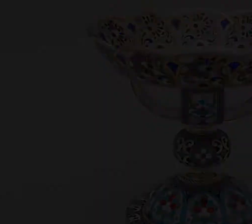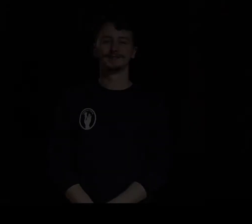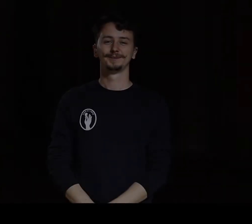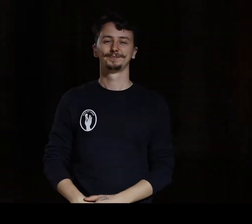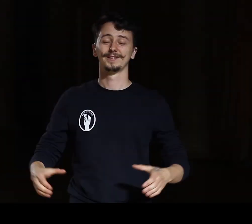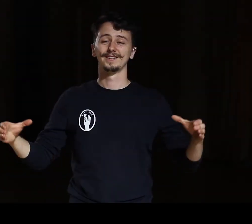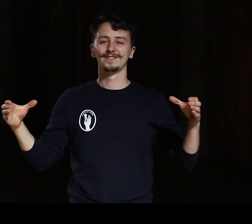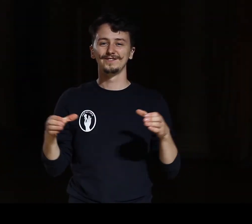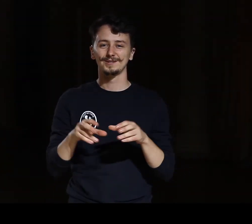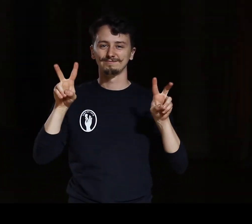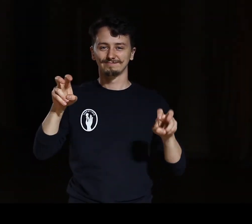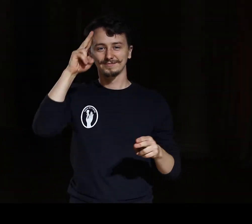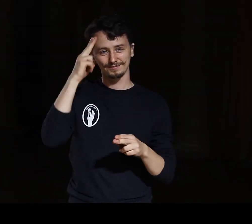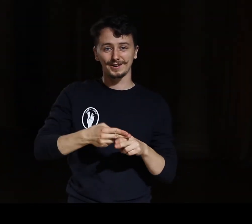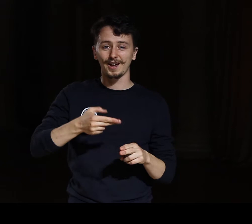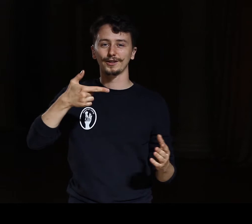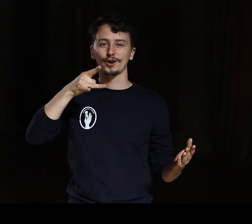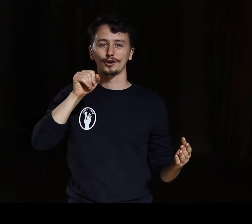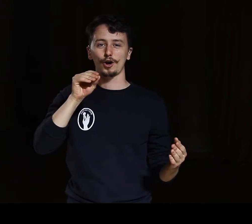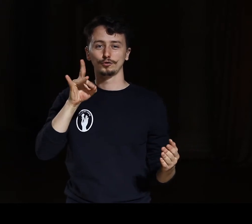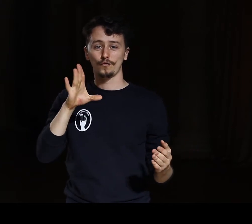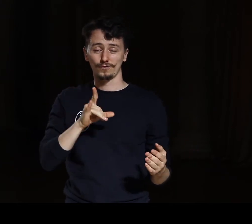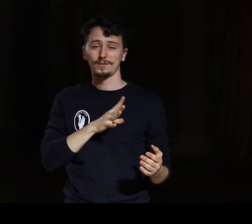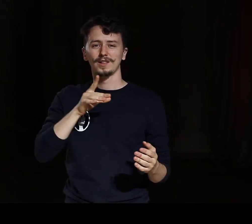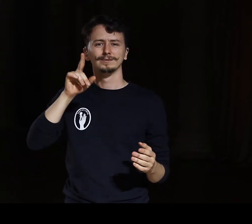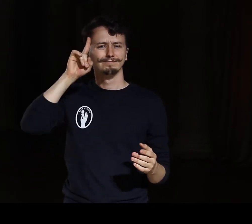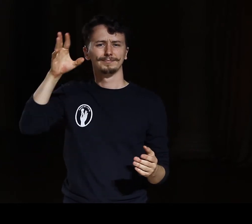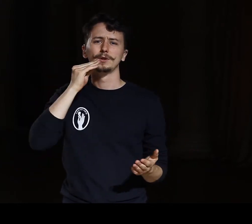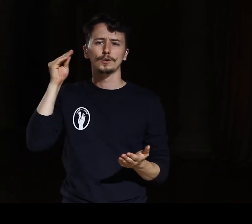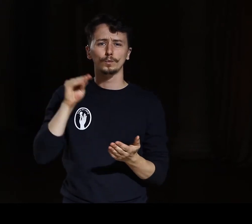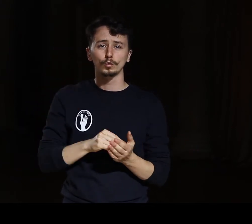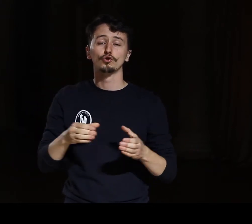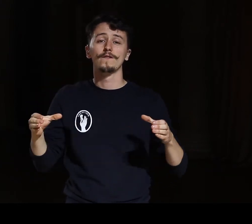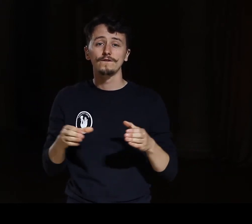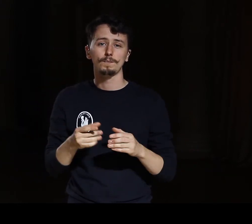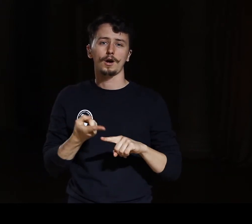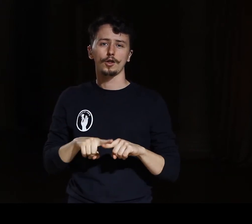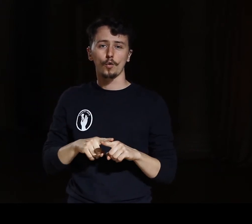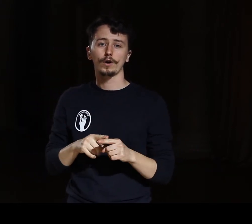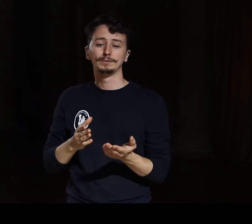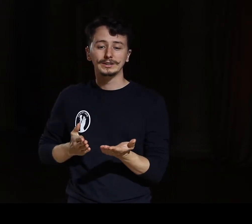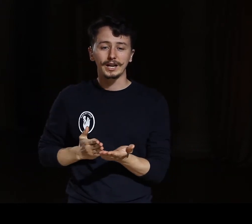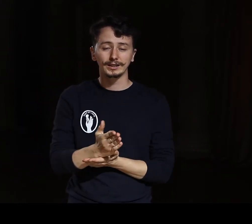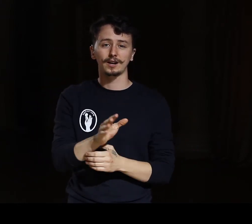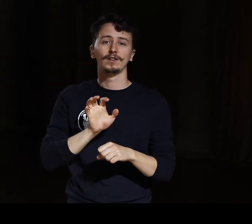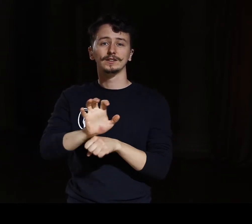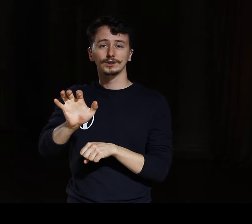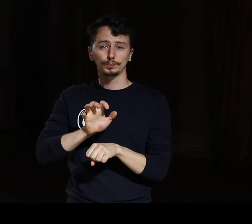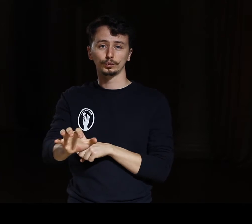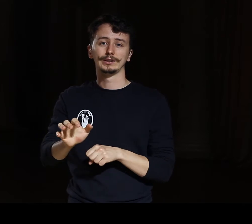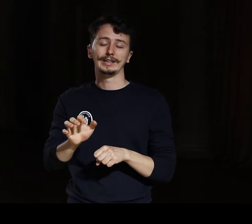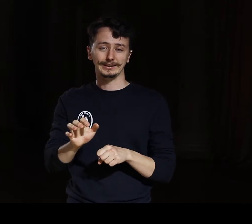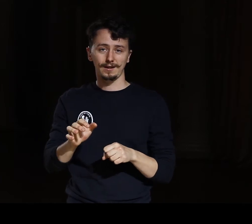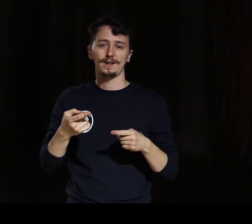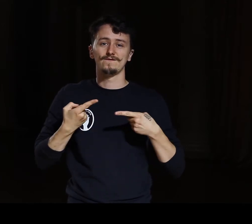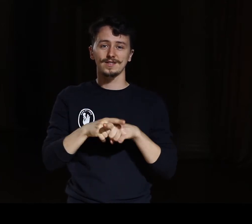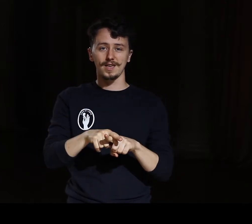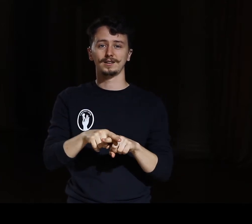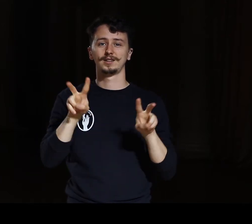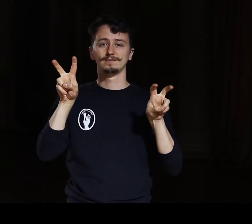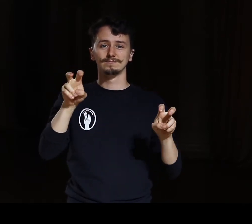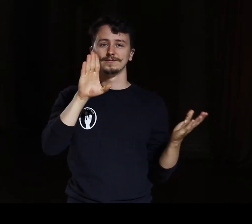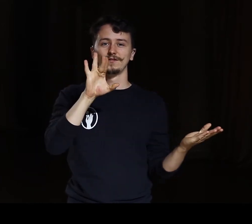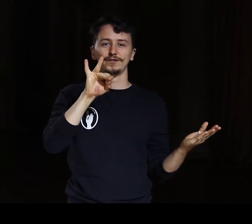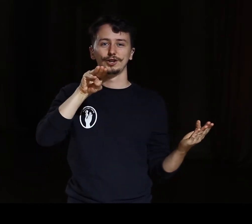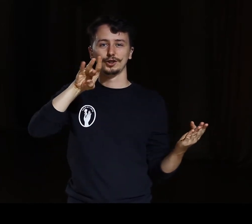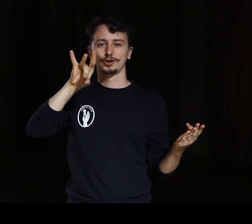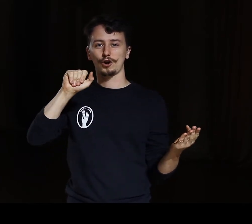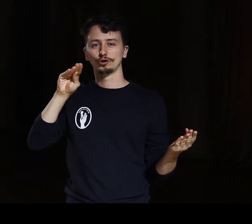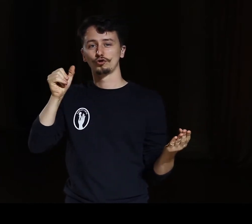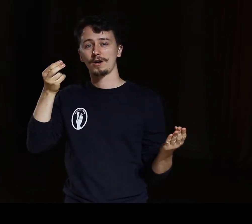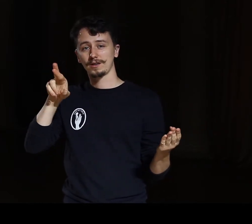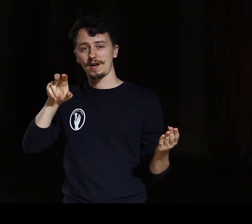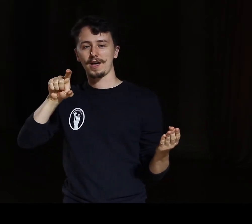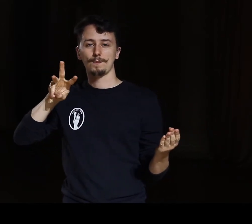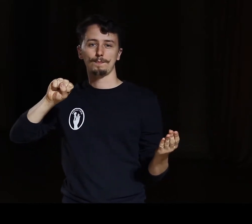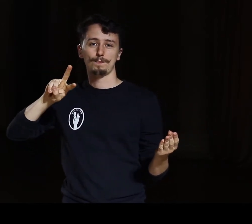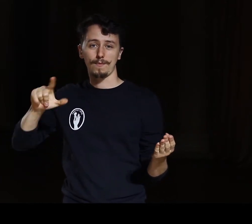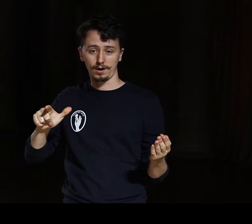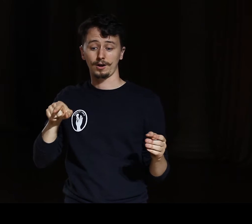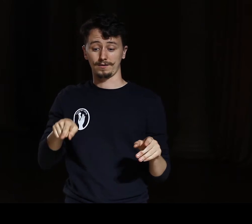Предприятие «Братья Грачевы» специализировались на изделиях, выполненных в технике витражной эмали.